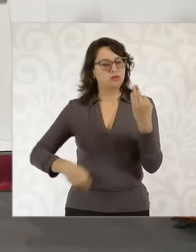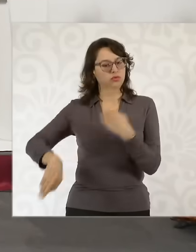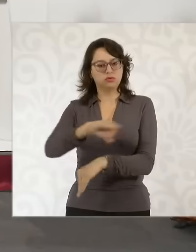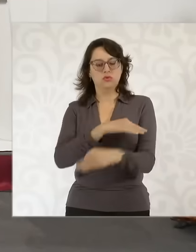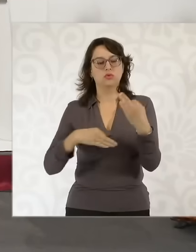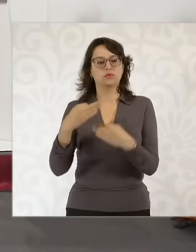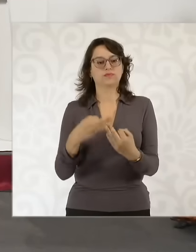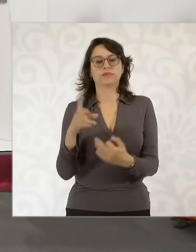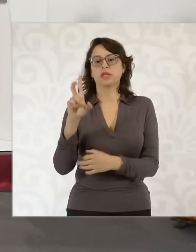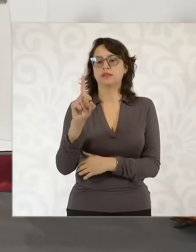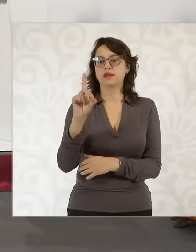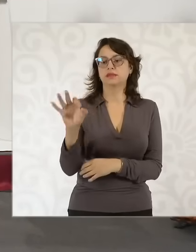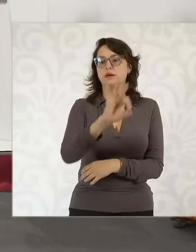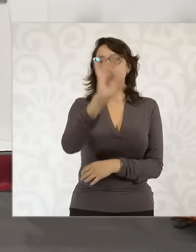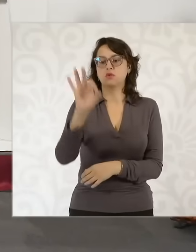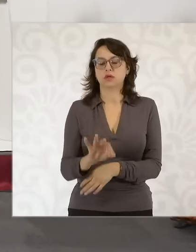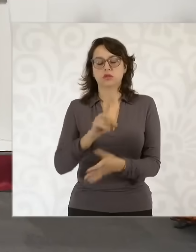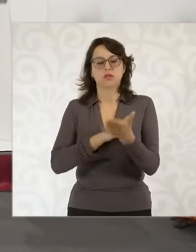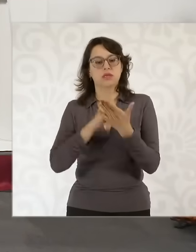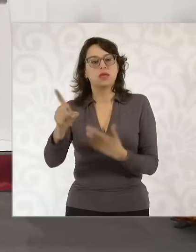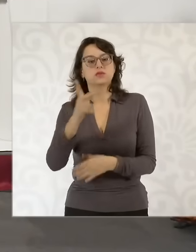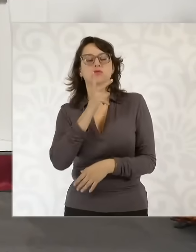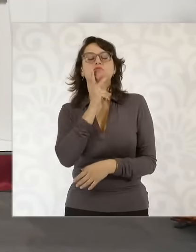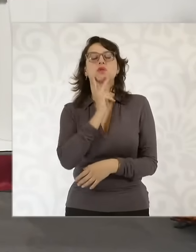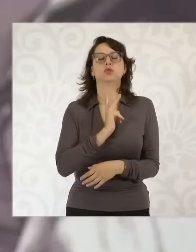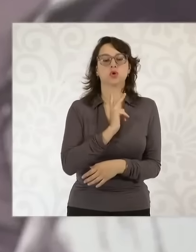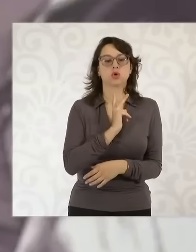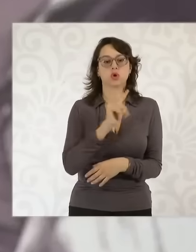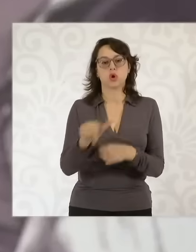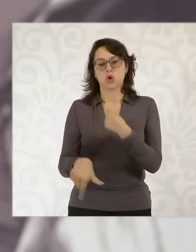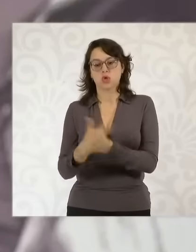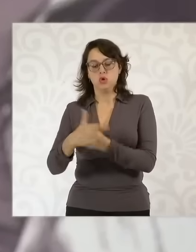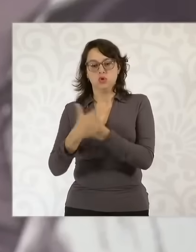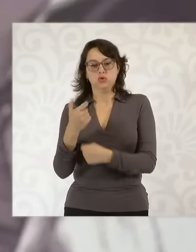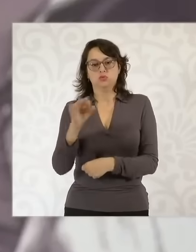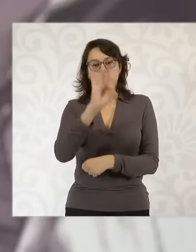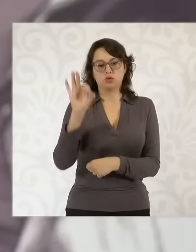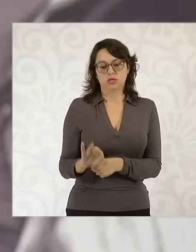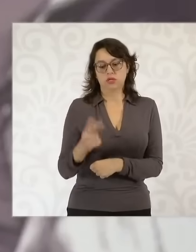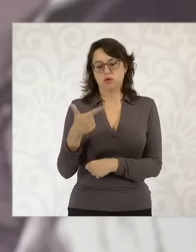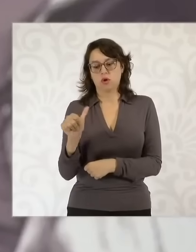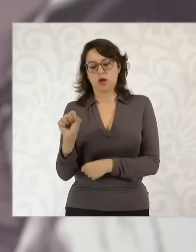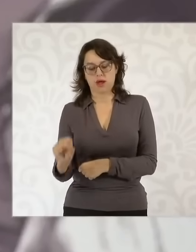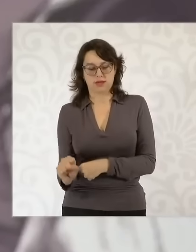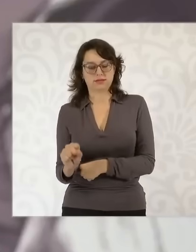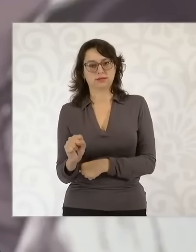el 30% del derecho petrolero del bienestar con un 12% para gas natural no asociado. Eso